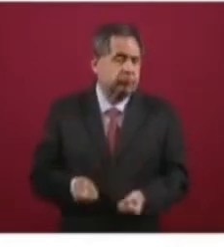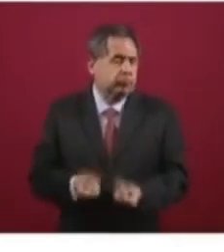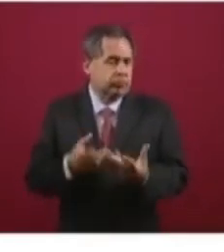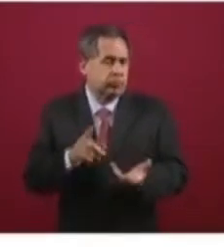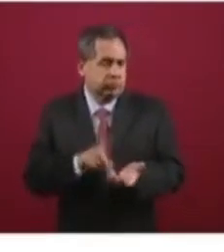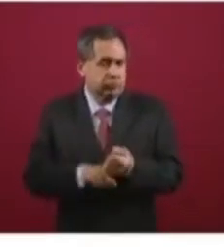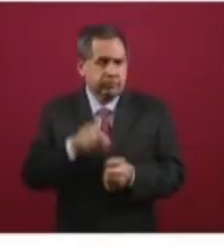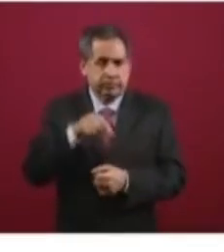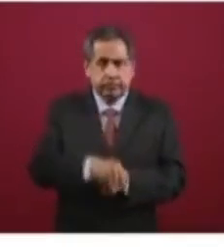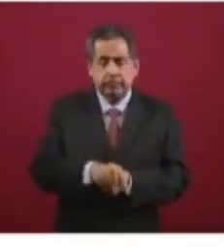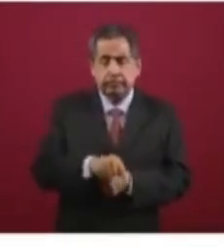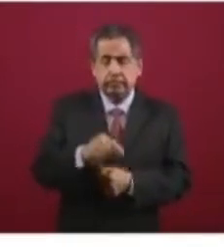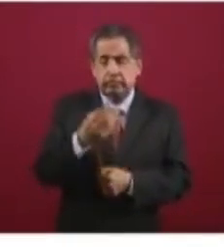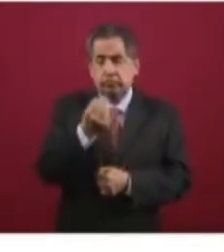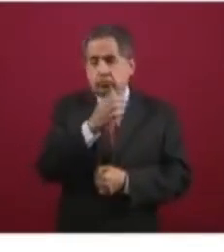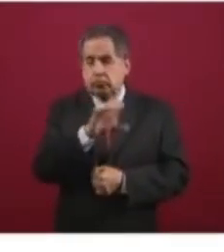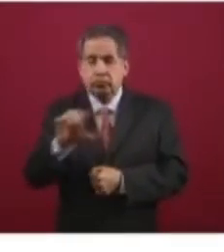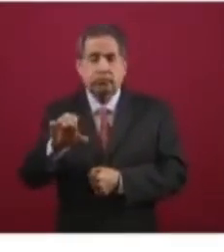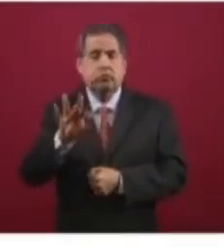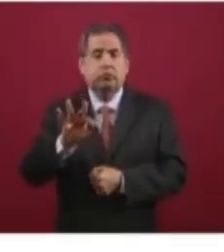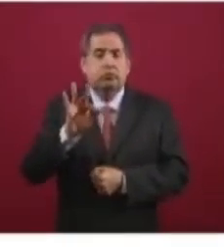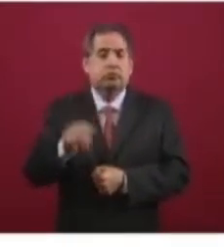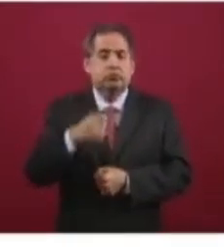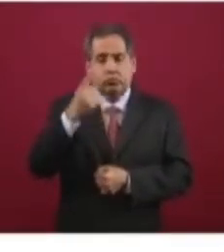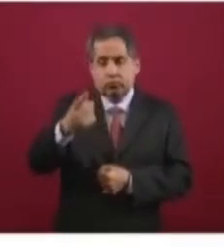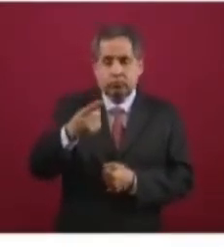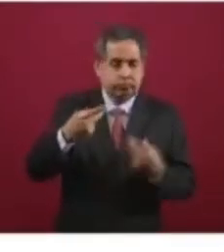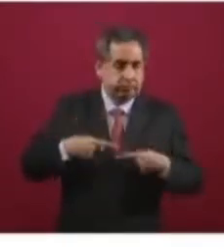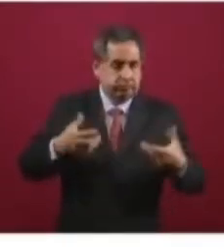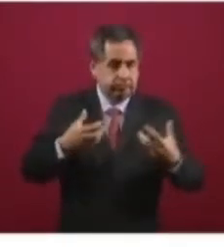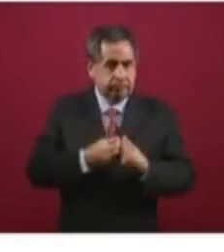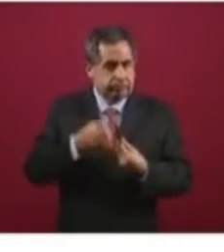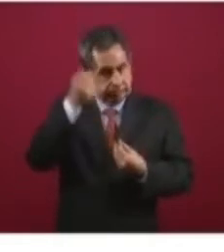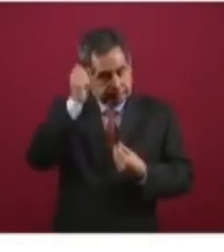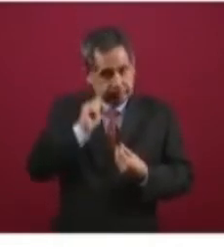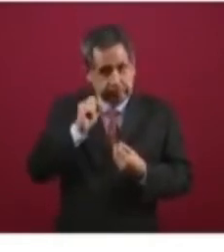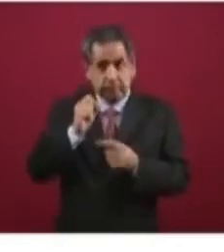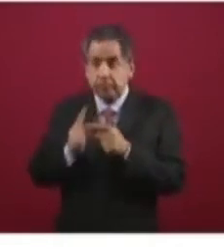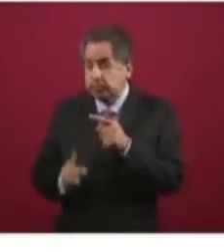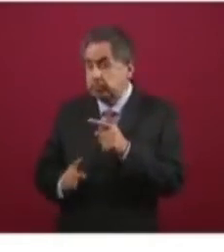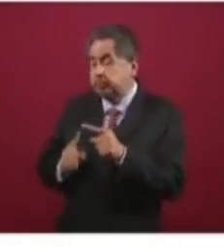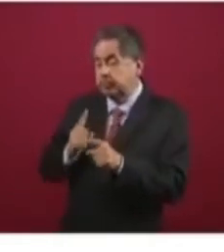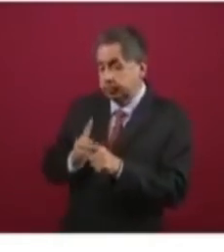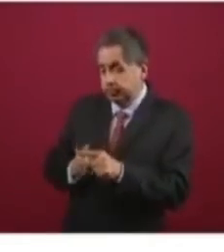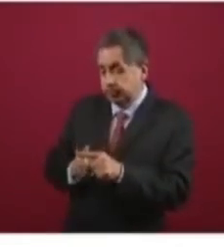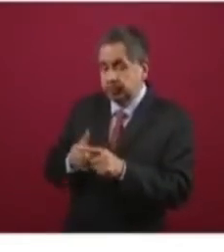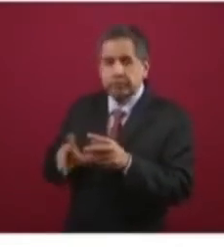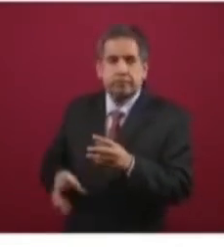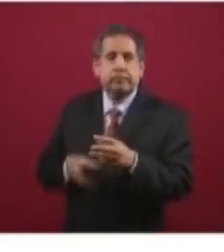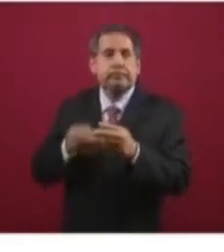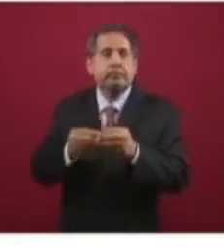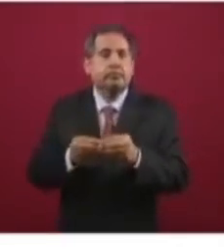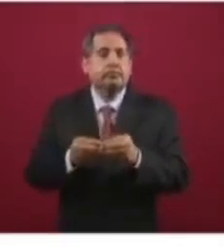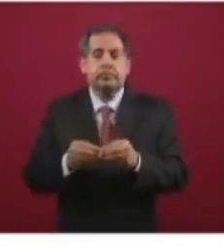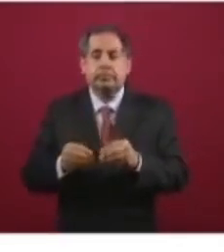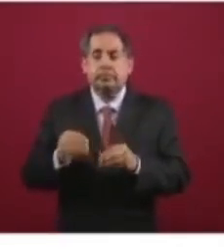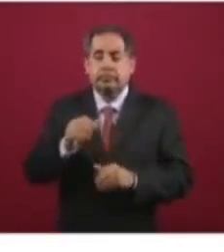en Sinaloa están 941 elementos, a los cuales añadimos el despliegue permanente de Sedena,